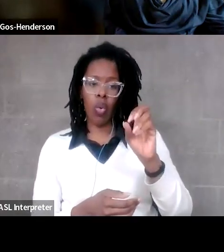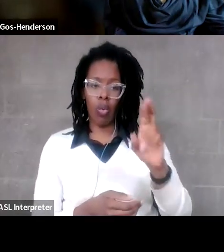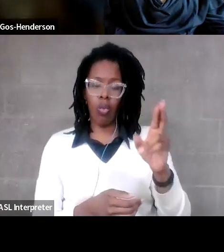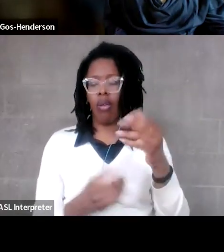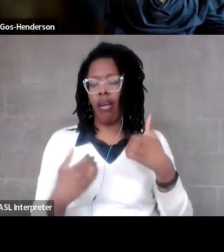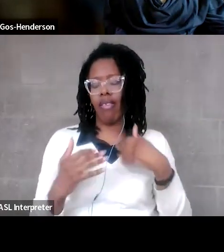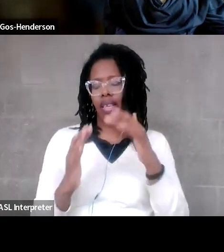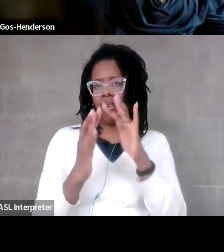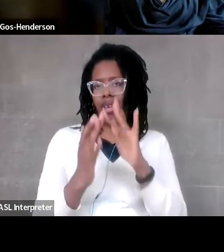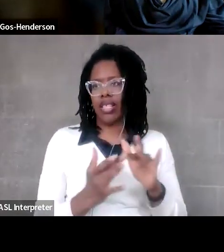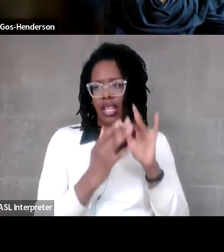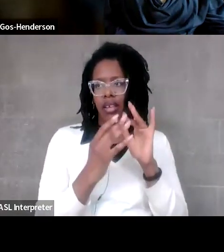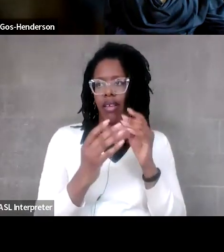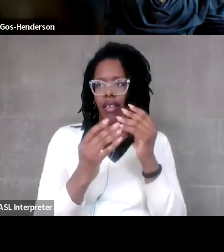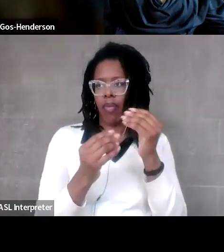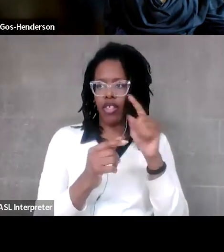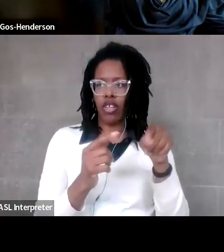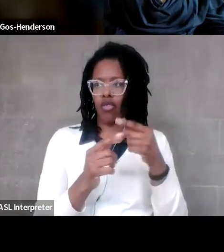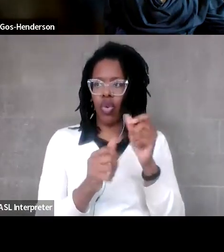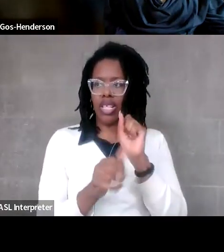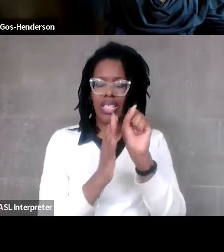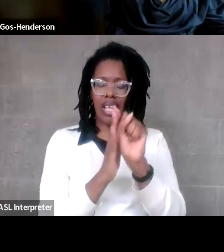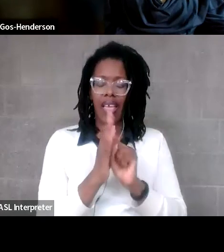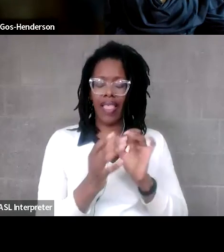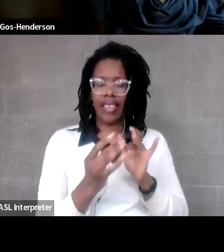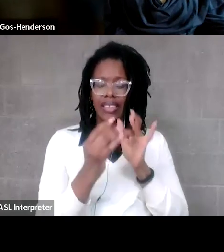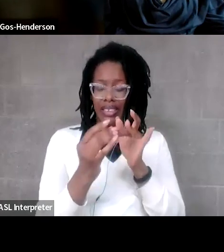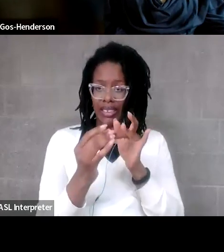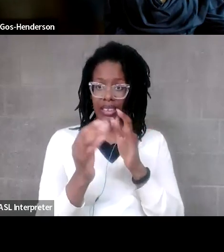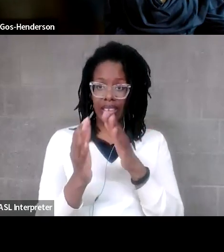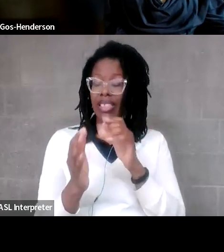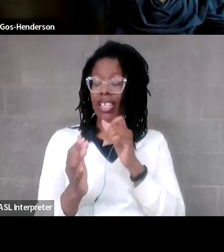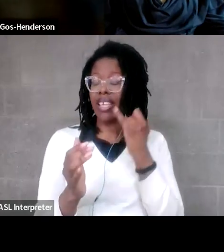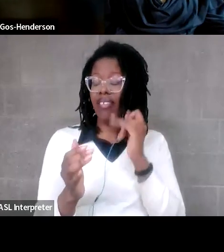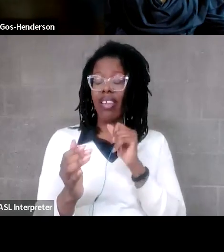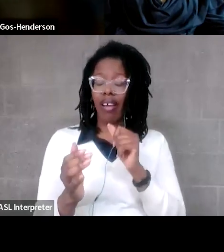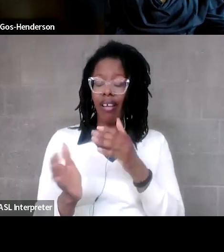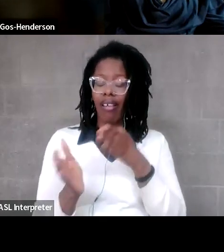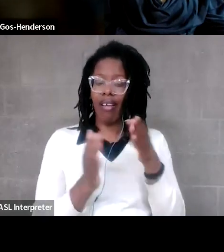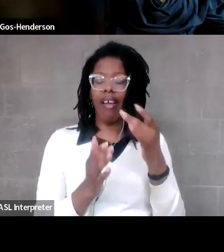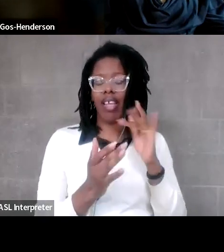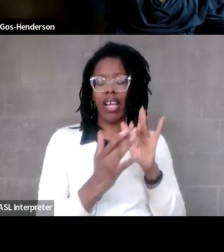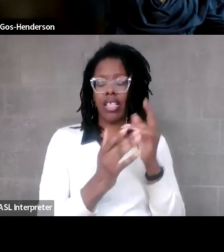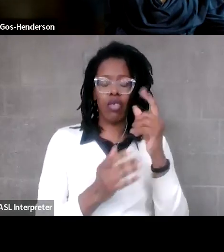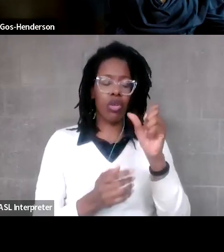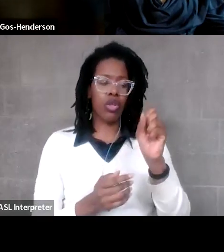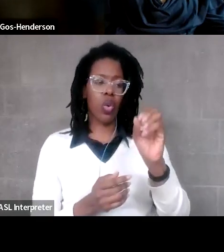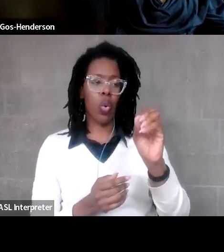de contacto de su líder estatal. Si no tienen un líder estatal, tendrán un contacto con su enlace de SOAR TA Center, y tal vez algunos líderes locales en su área